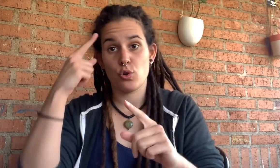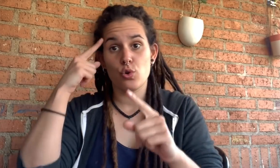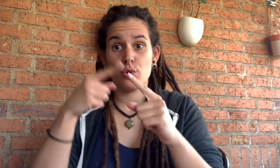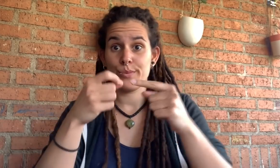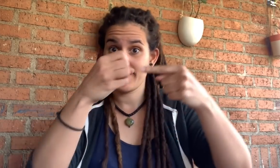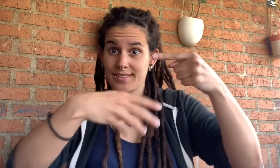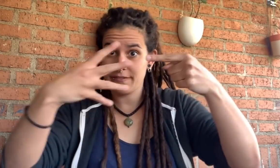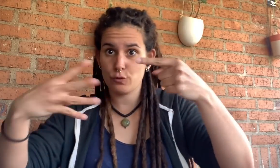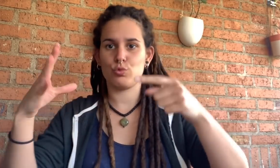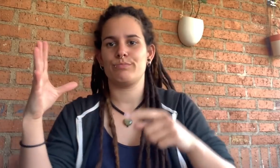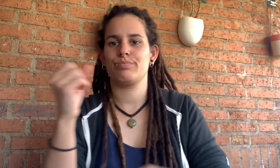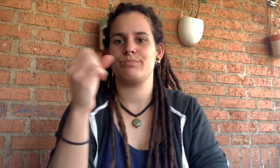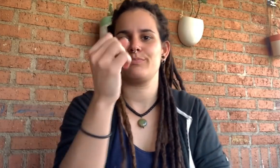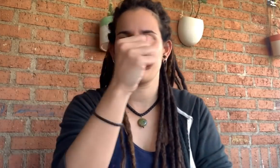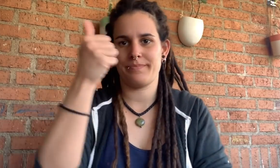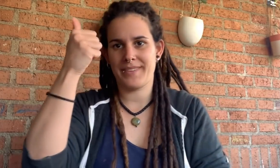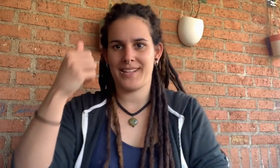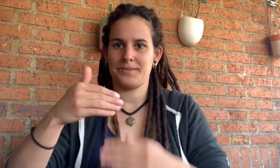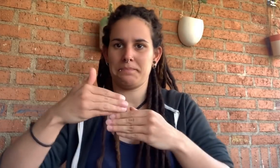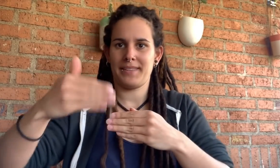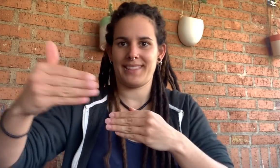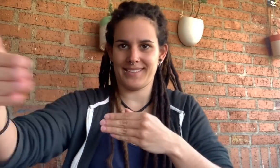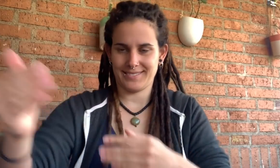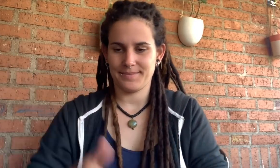facilitando así objetivos a cumplir a corto y largo plazo.